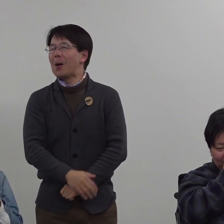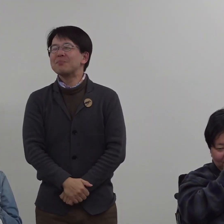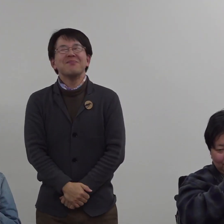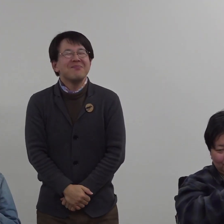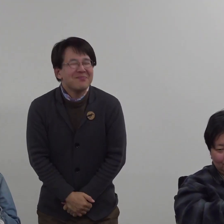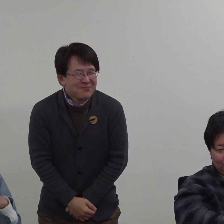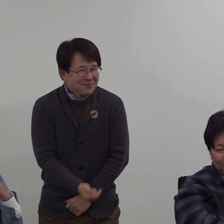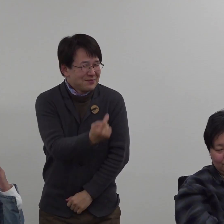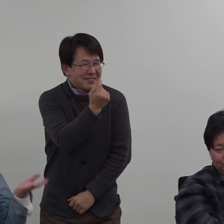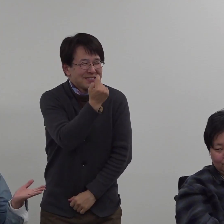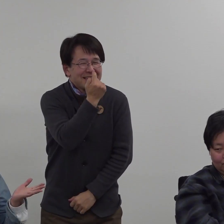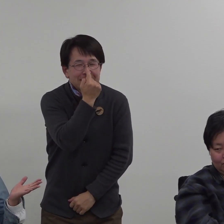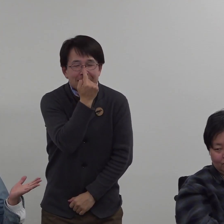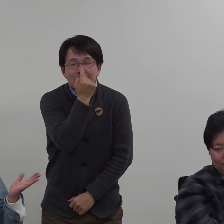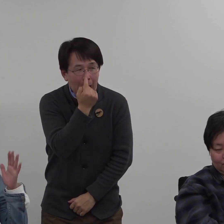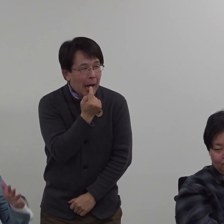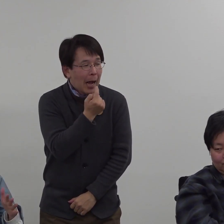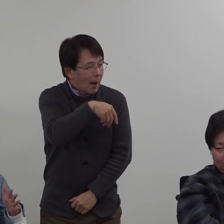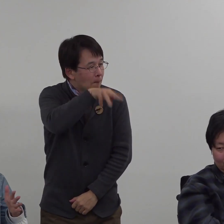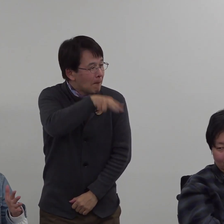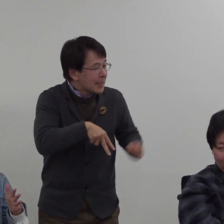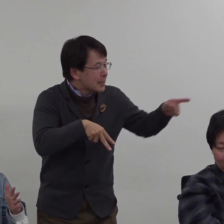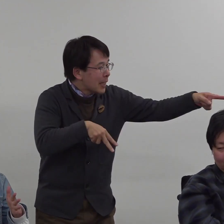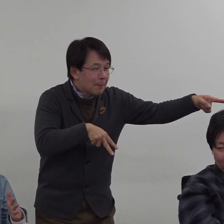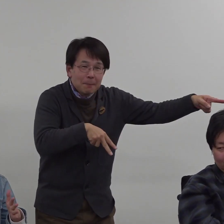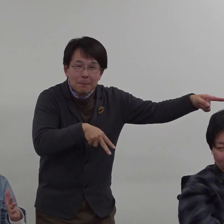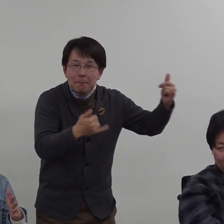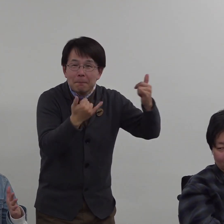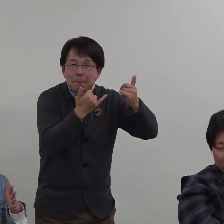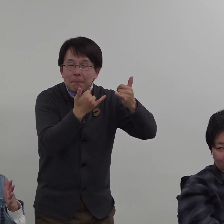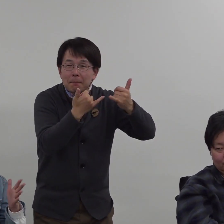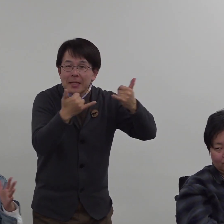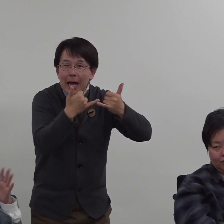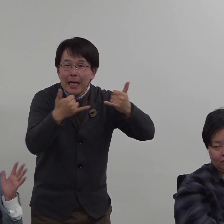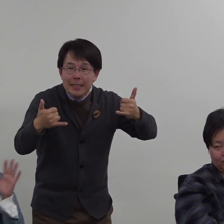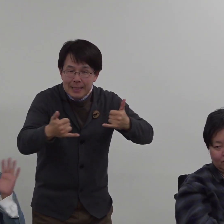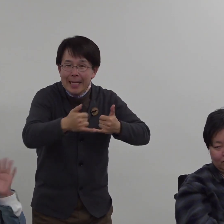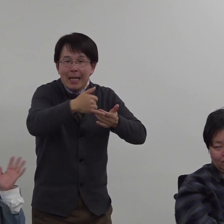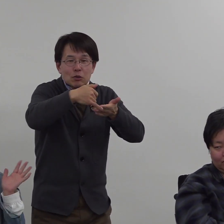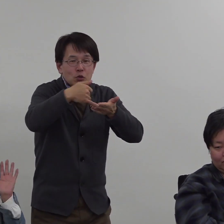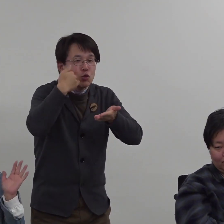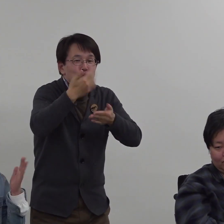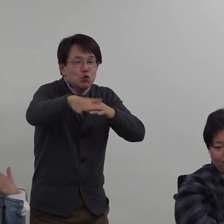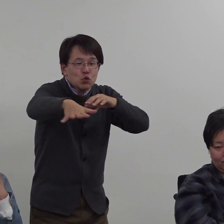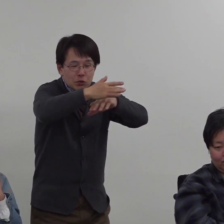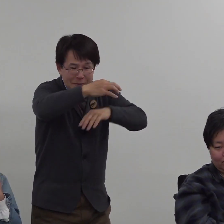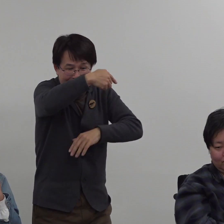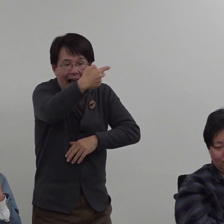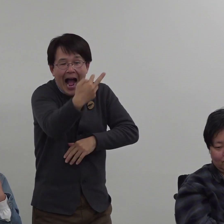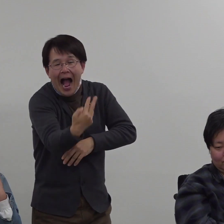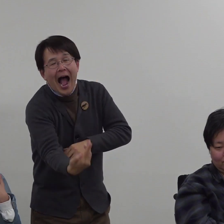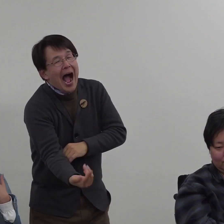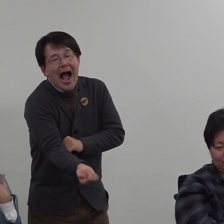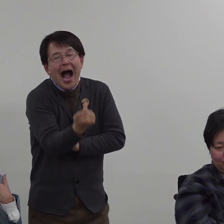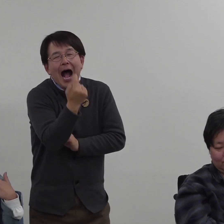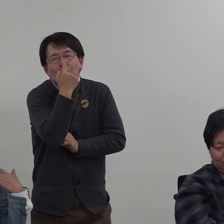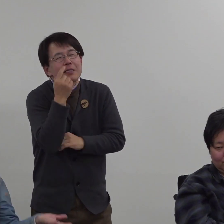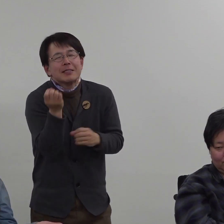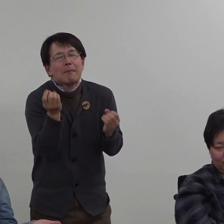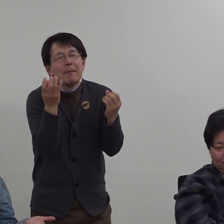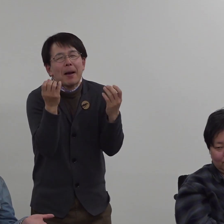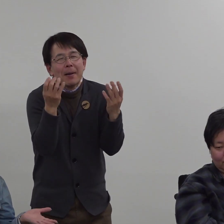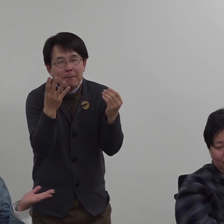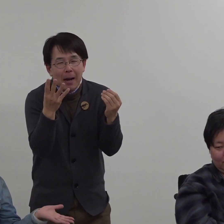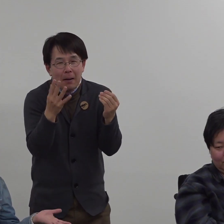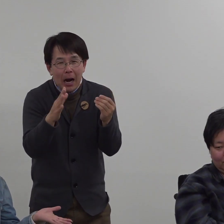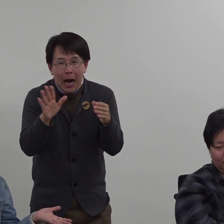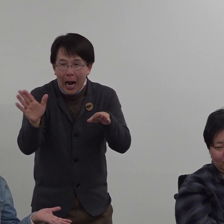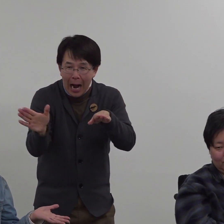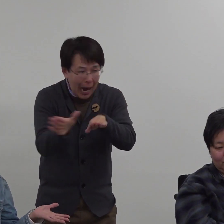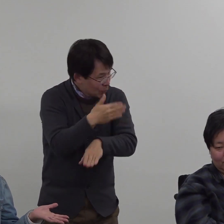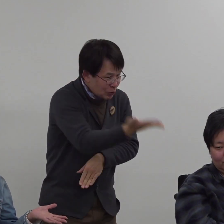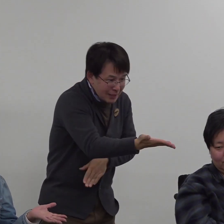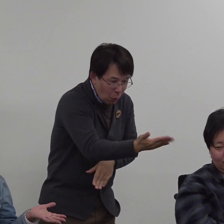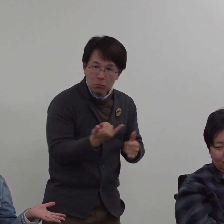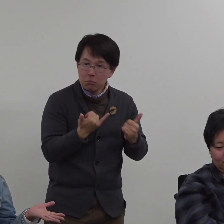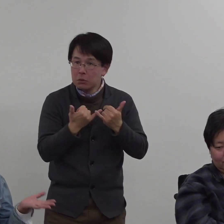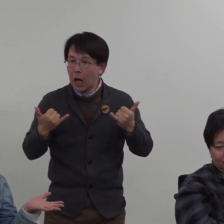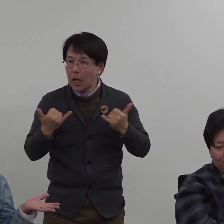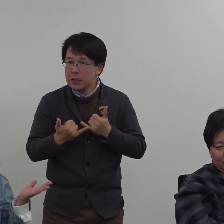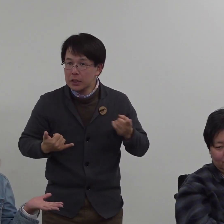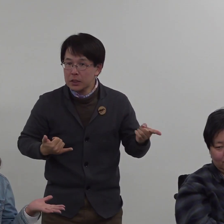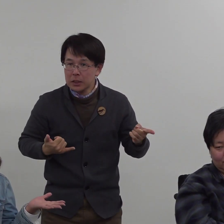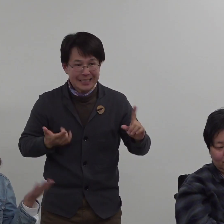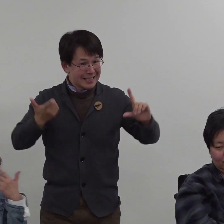私はまりさんのように海に潜る ということは 足がつかないところで泳げないような私には無理です し元アスリートの恭子さんとは違って